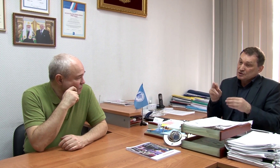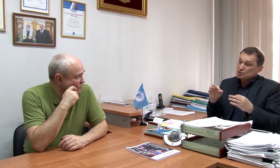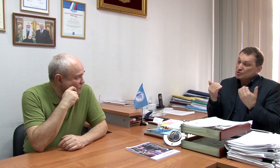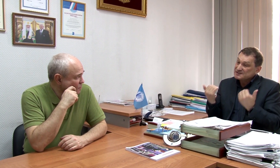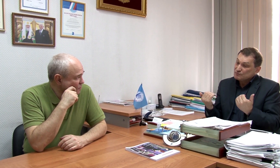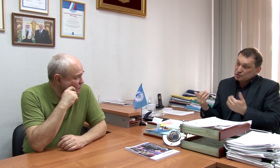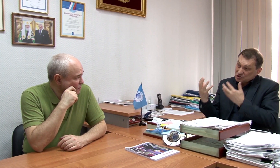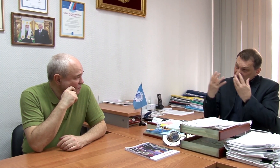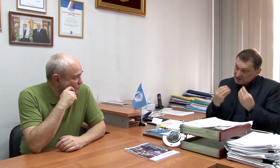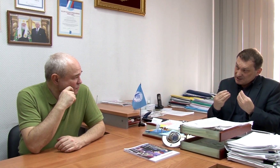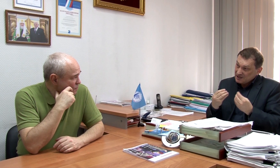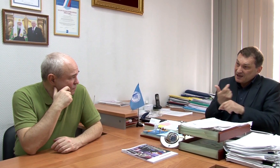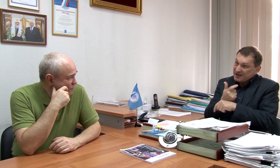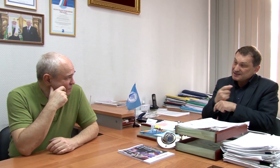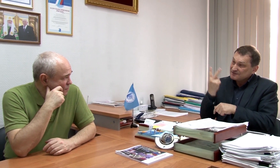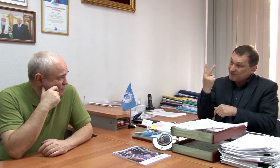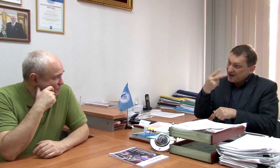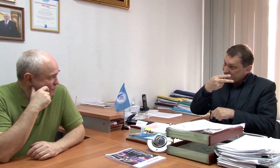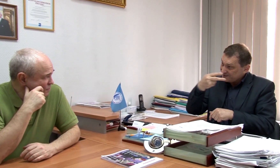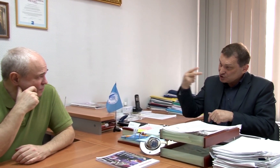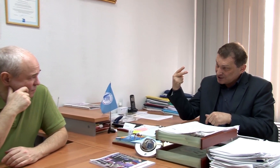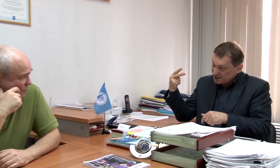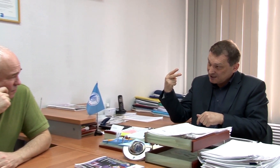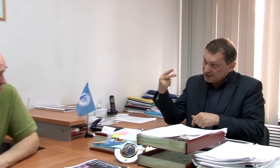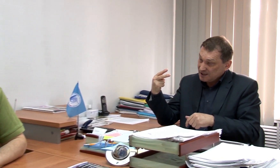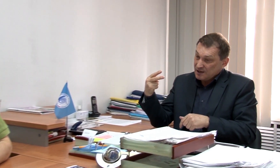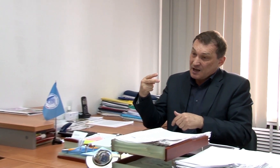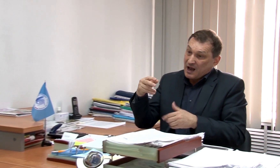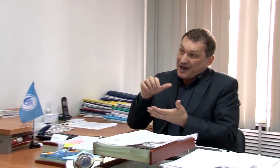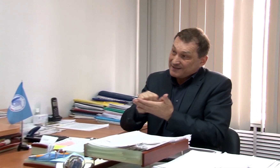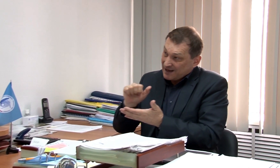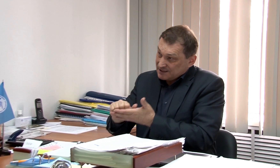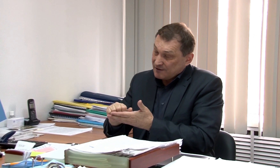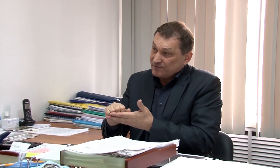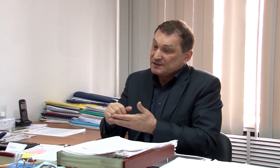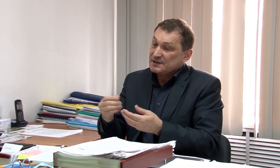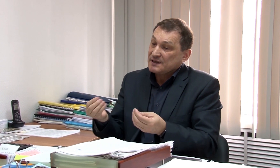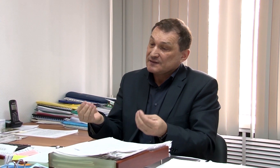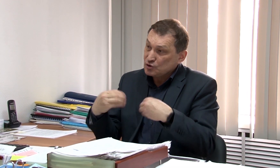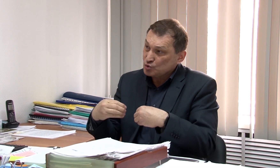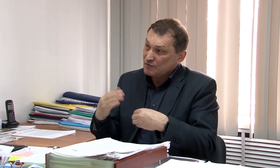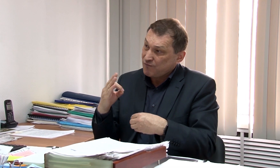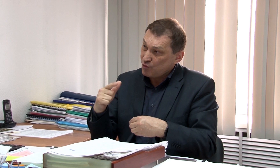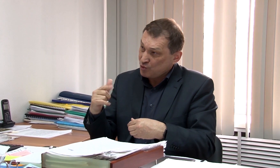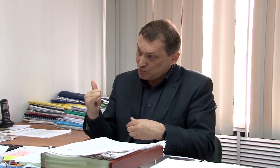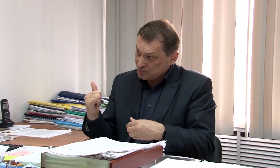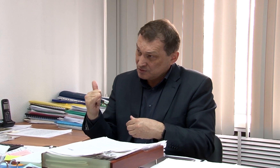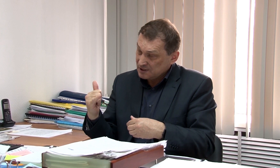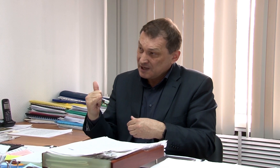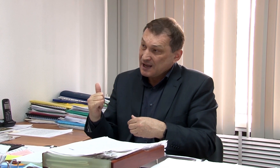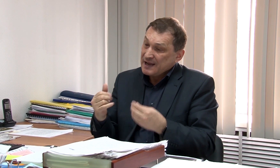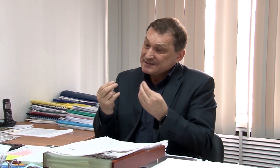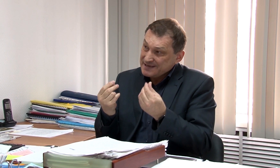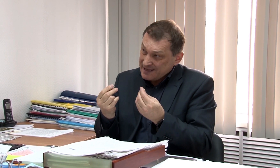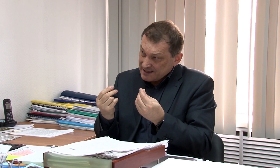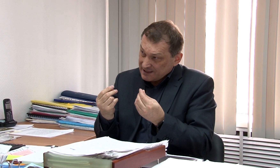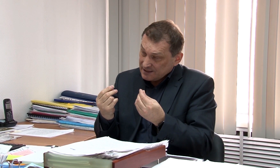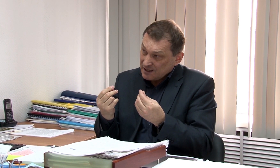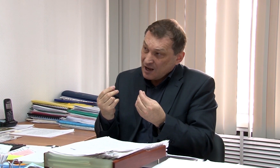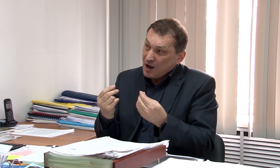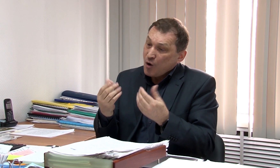До сегодняшнего дня эти два арендуемых этажа дают в воговскую кассу